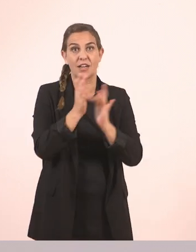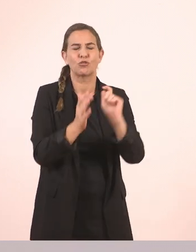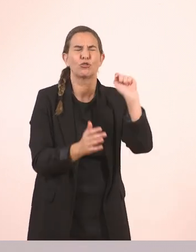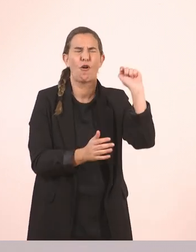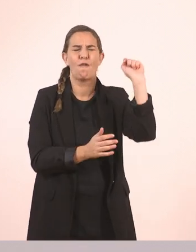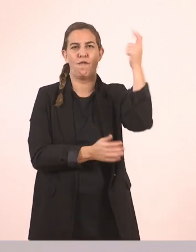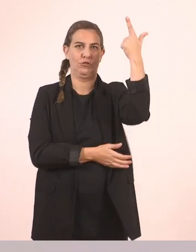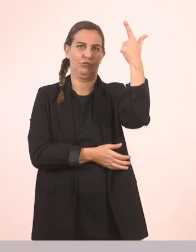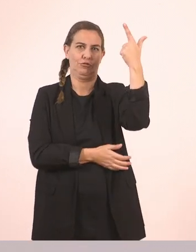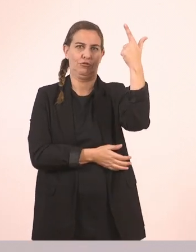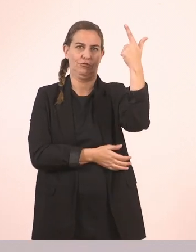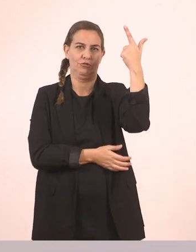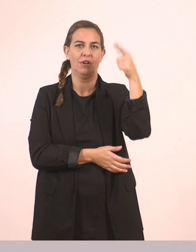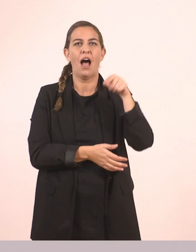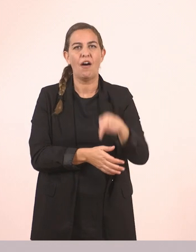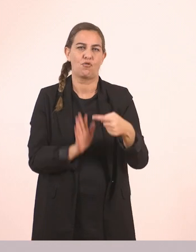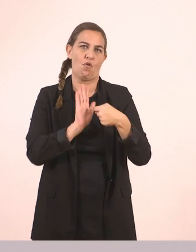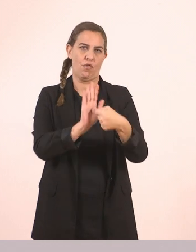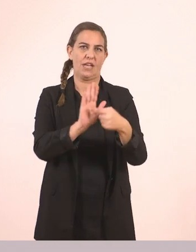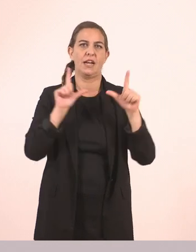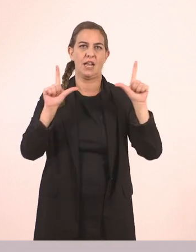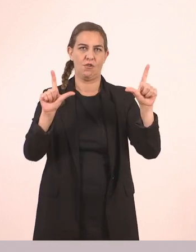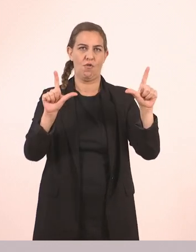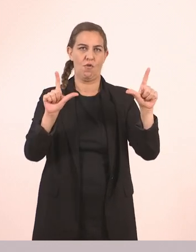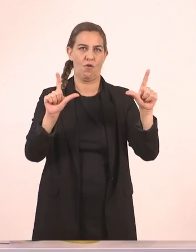είναι ο καινούργιος κόσμος που ανατέλλει με τη γέννηση του Χριστού.